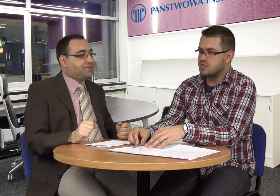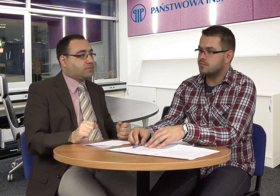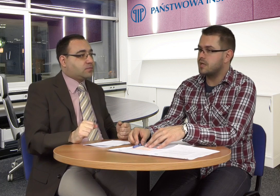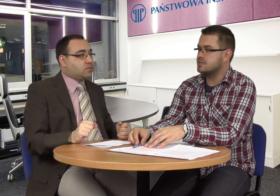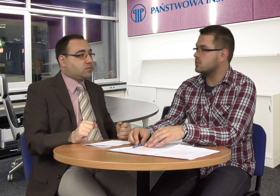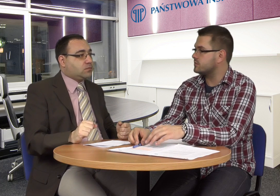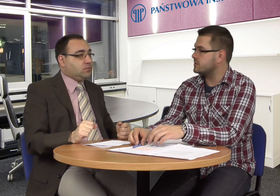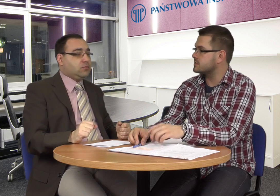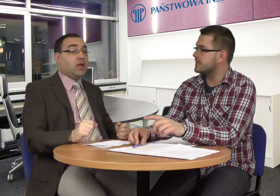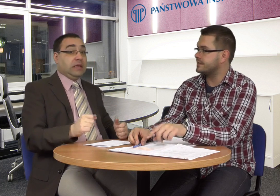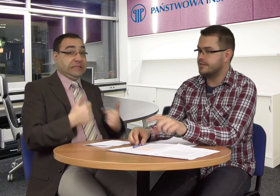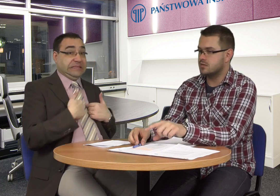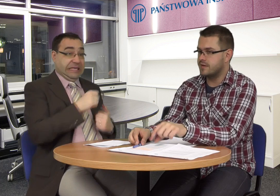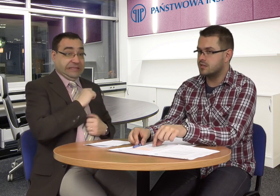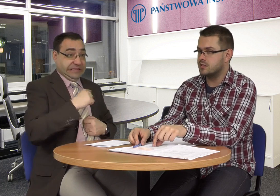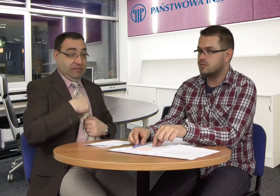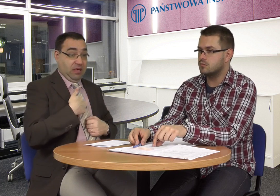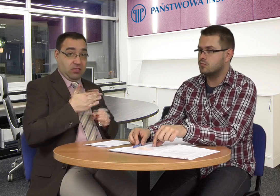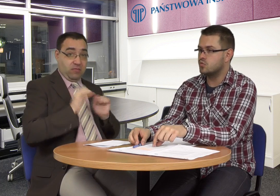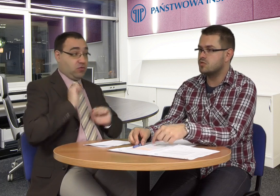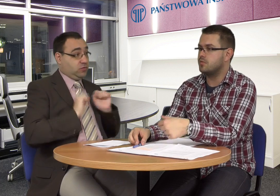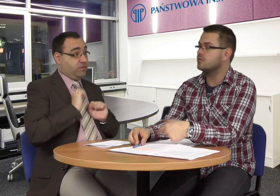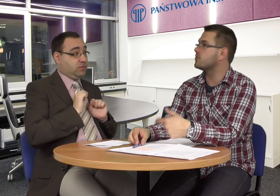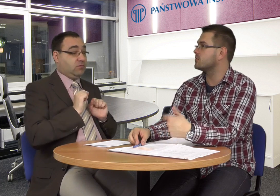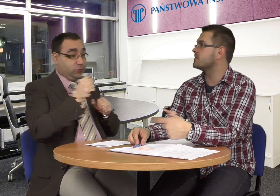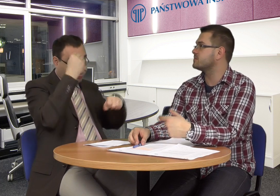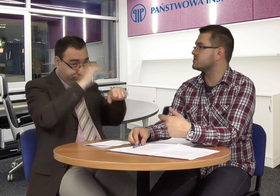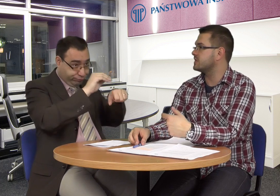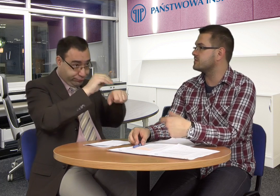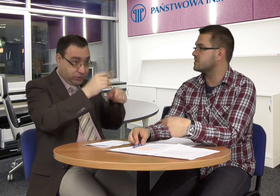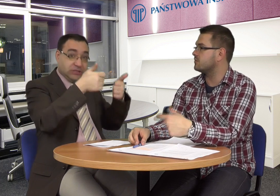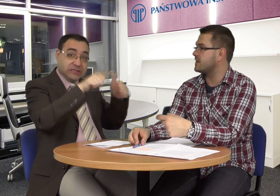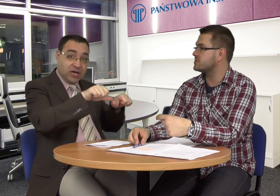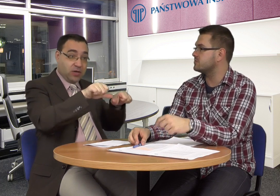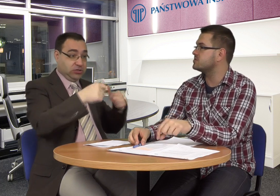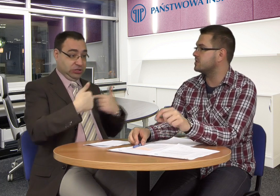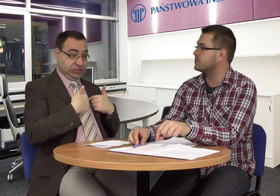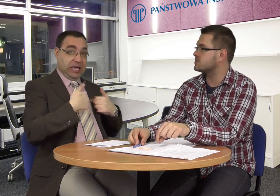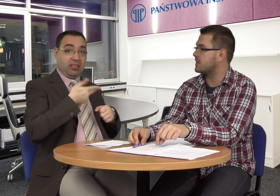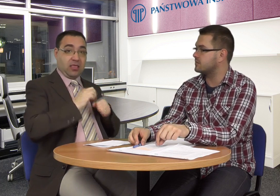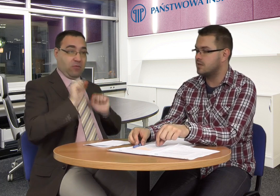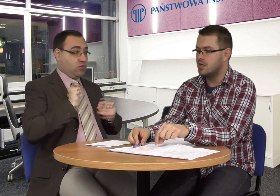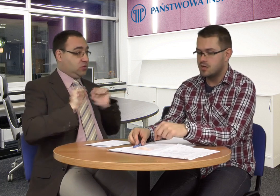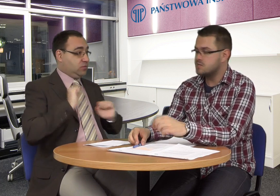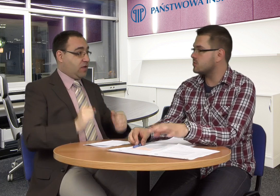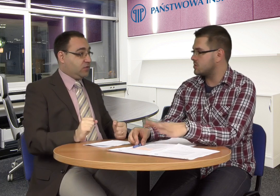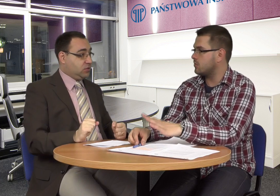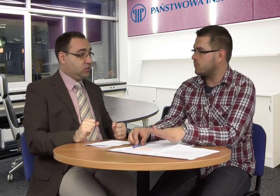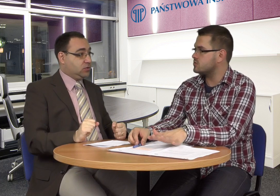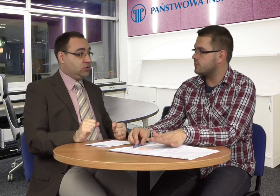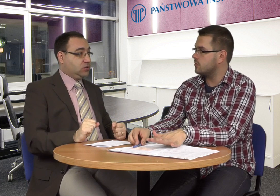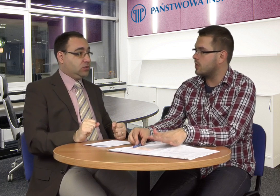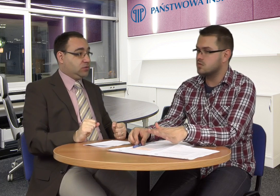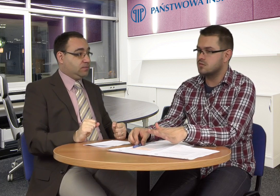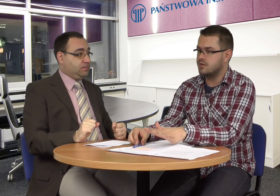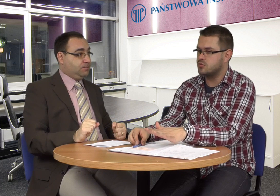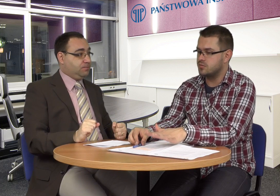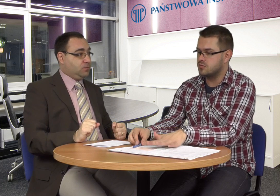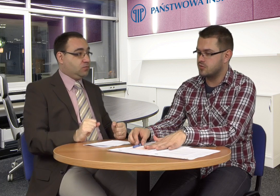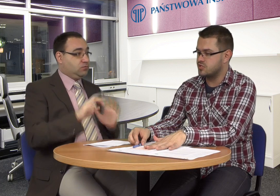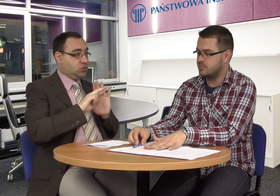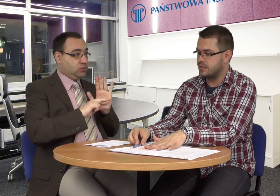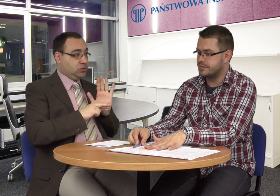Przede wszystkim pracownik zainteresowany musi poinformować pracodawcę o fakcie bycia niepełnosprawnym, żeby można było mówić w ogóle o stosowaniu przepisów o czasie pracy.